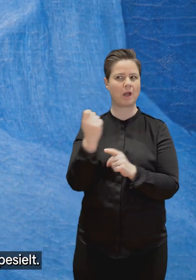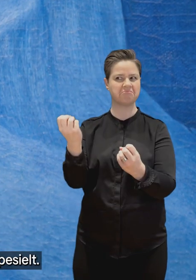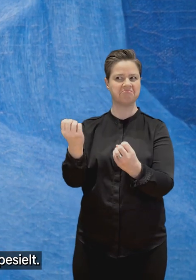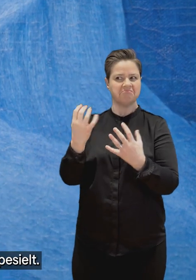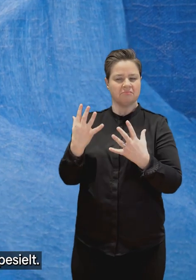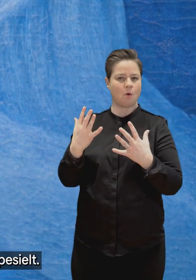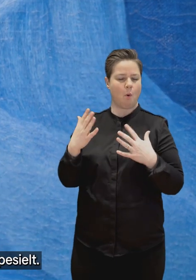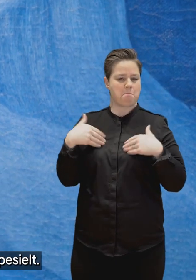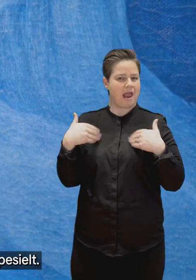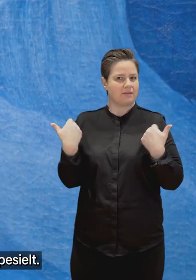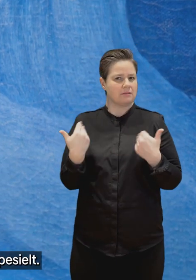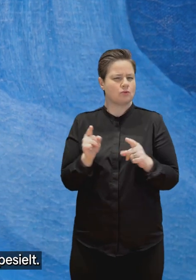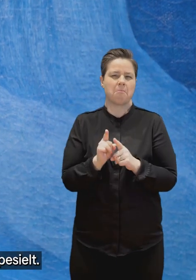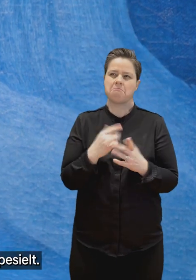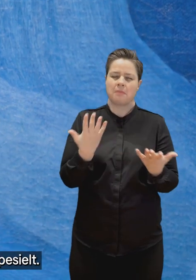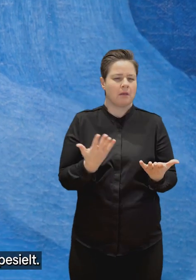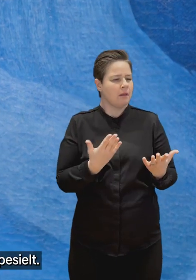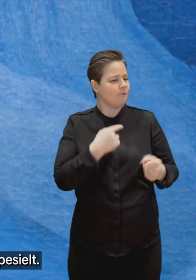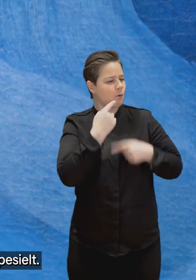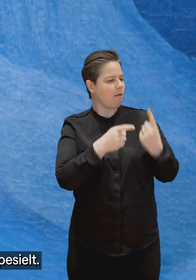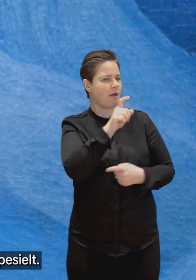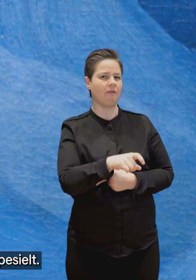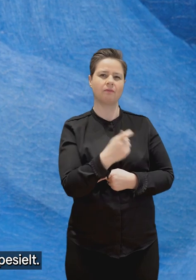som har fortalt ham noe helt spesielt.